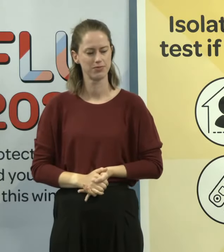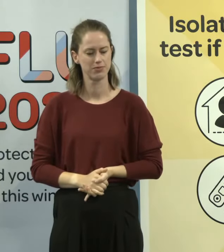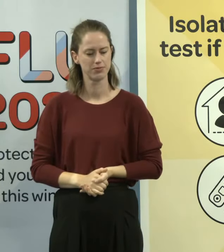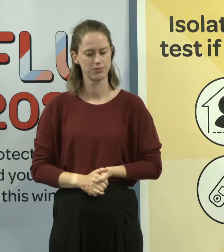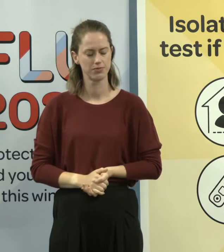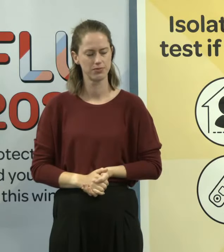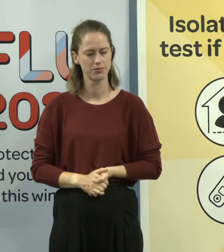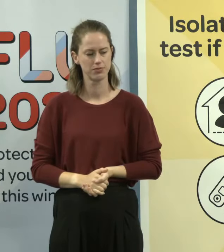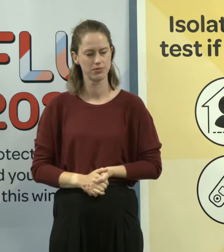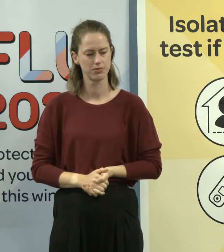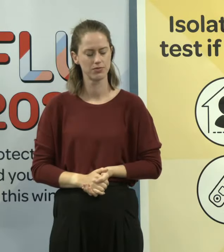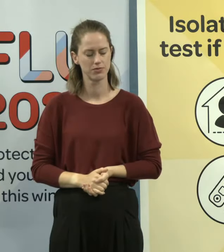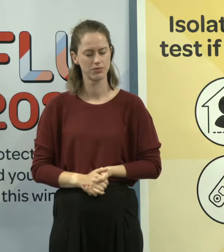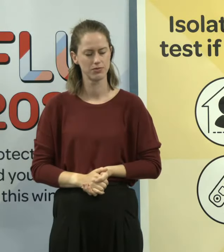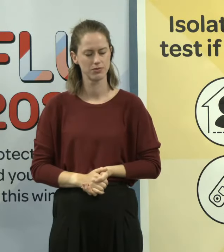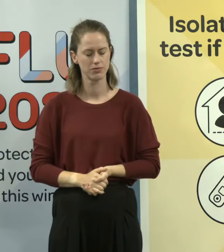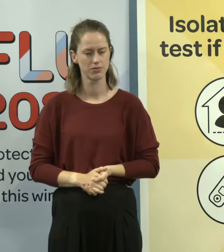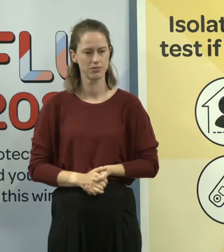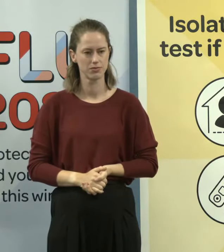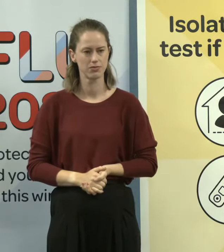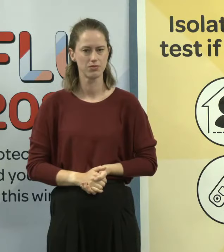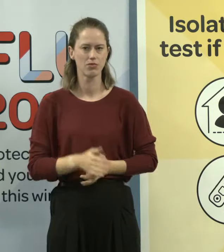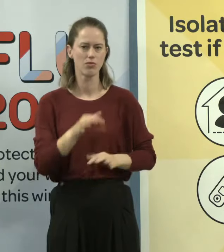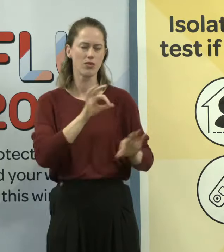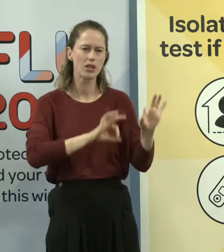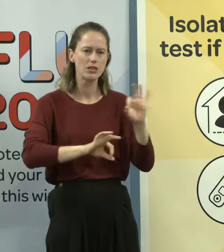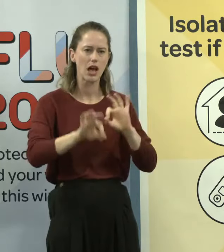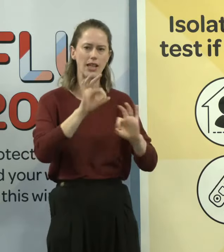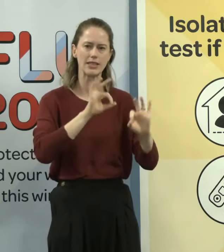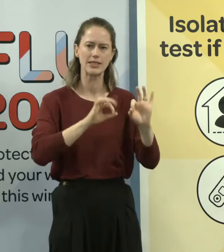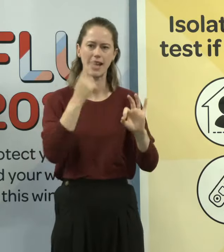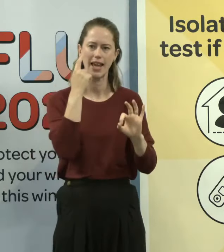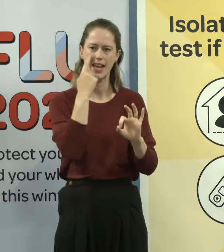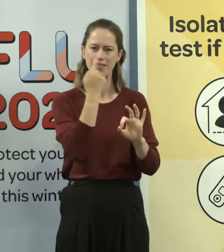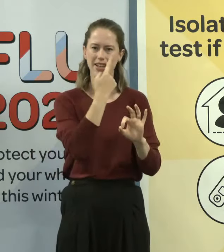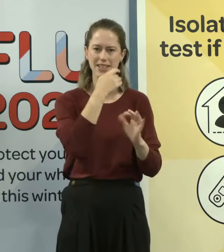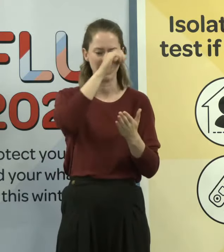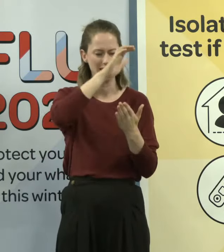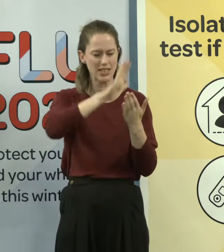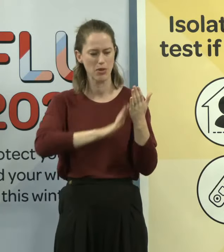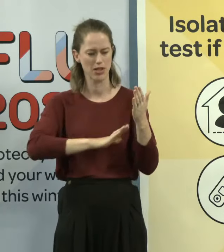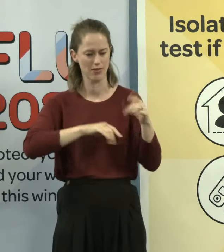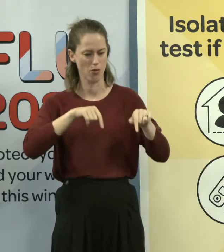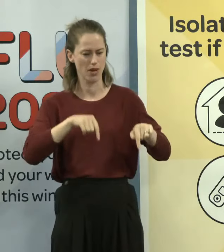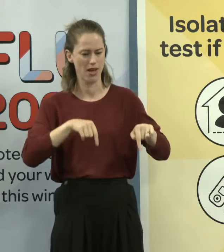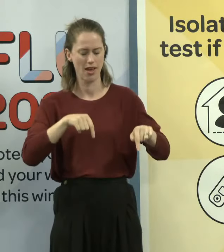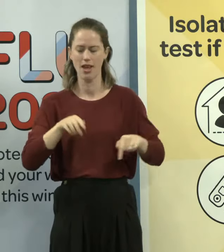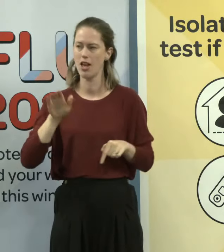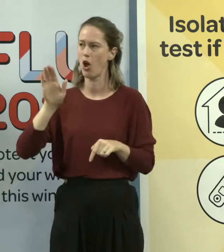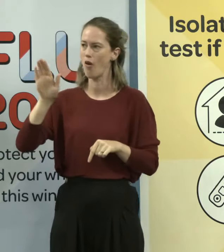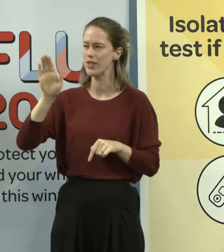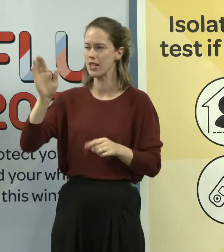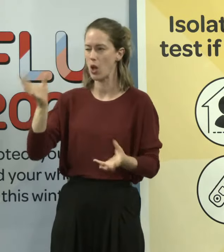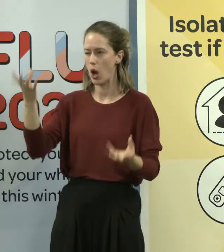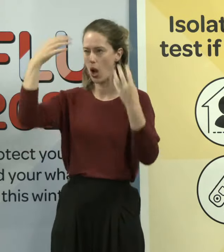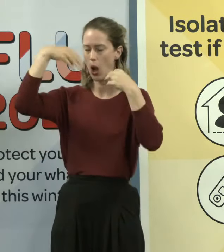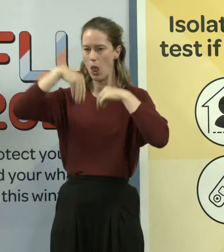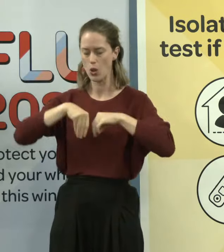matou mo te pai ki te whakahaere me te aukati i te horapa. Kua